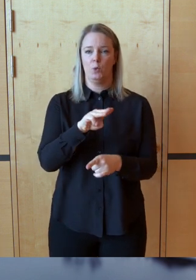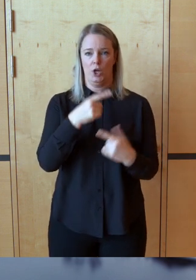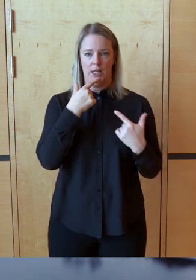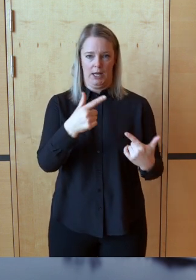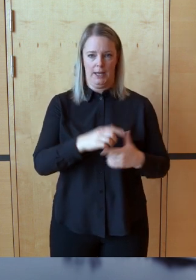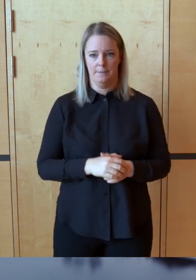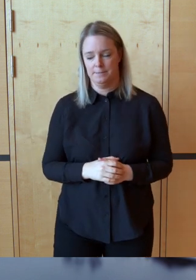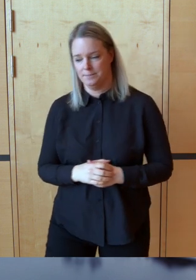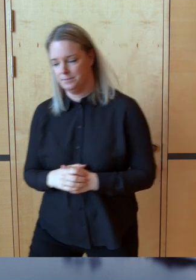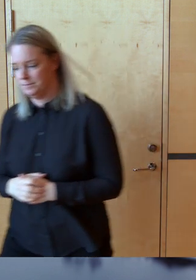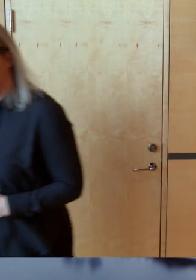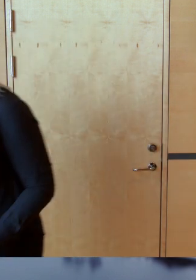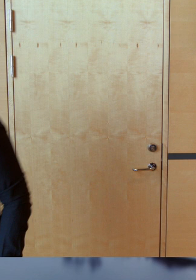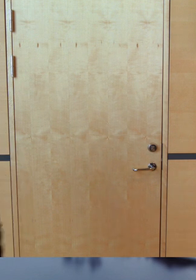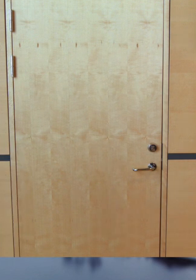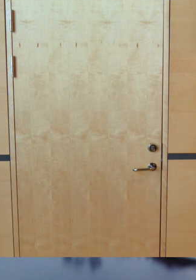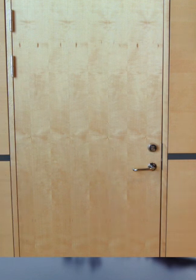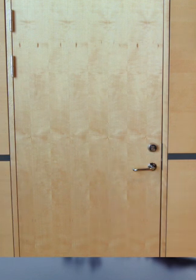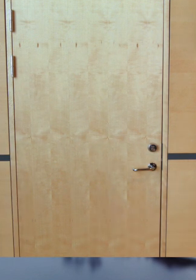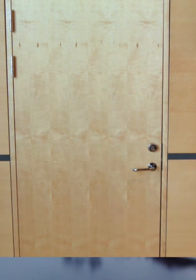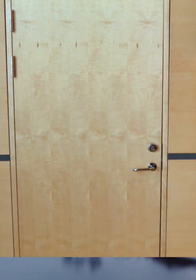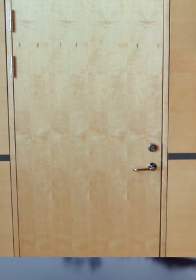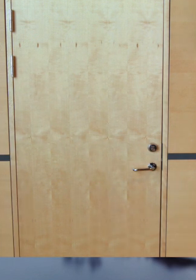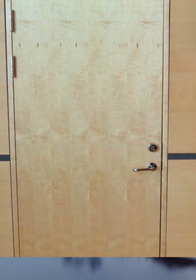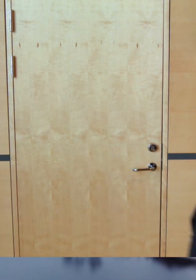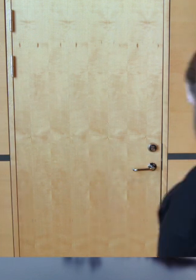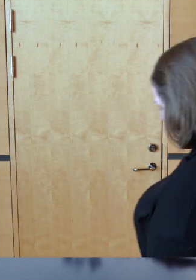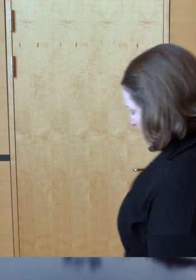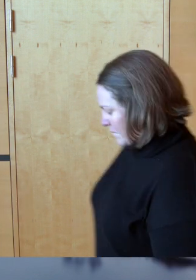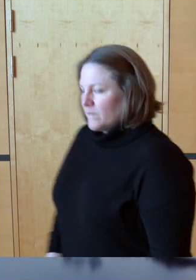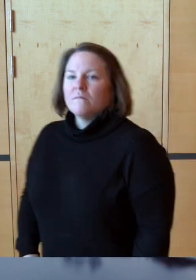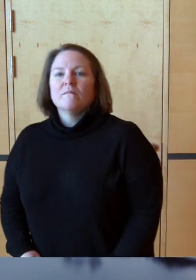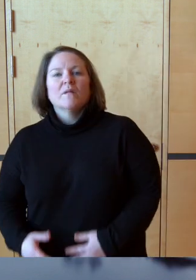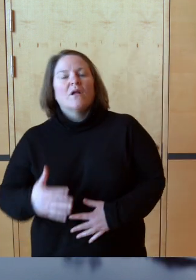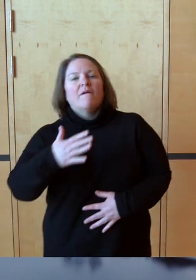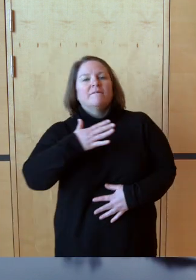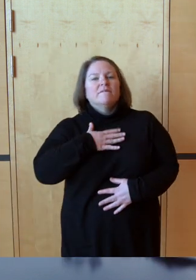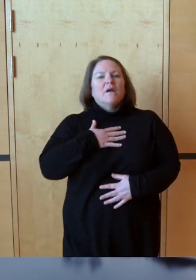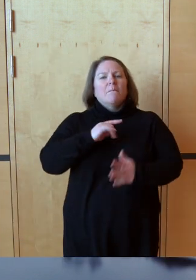Tack svavel påpekat alla som du måste tänka på att ta kamerorna på 112 som läkare